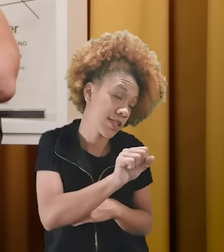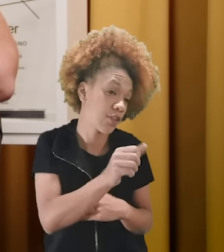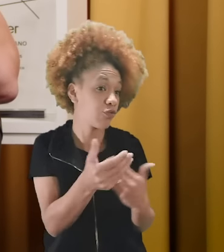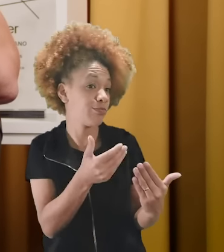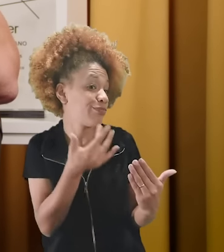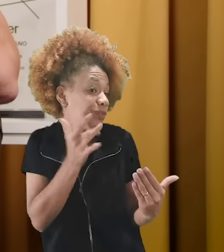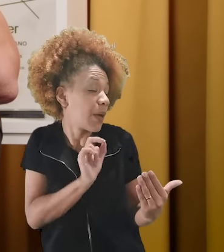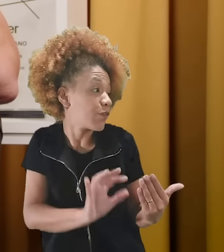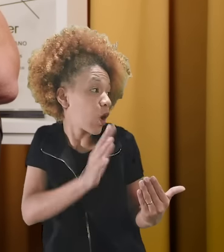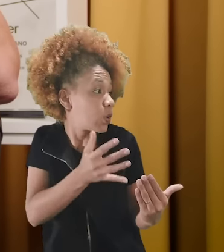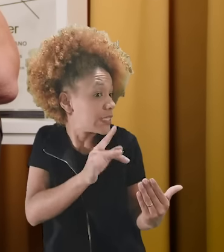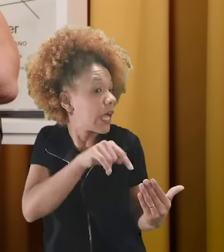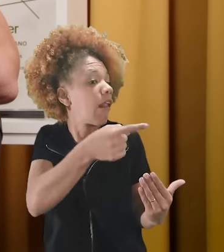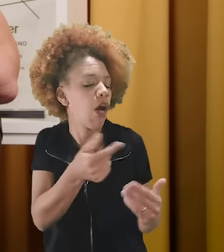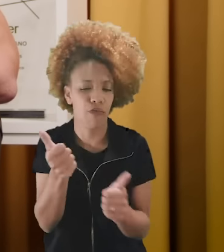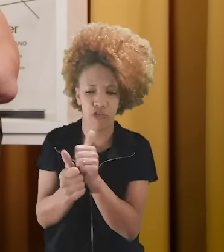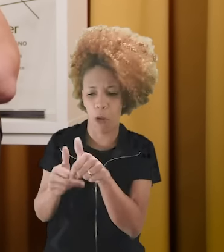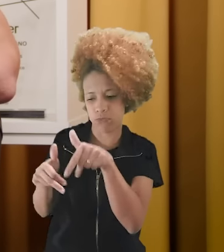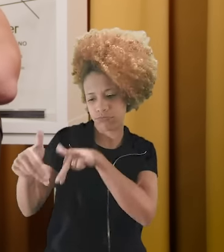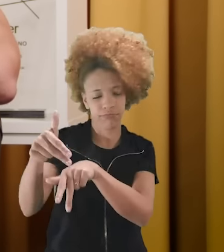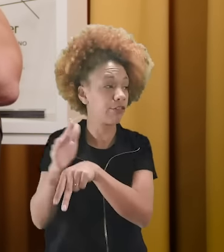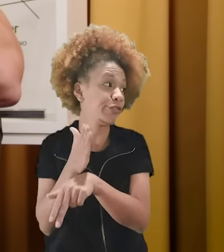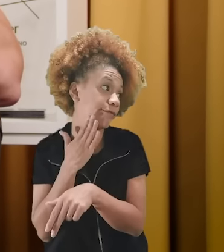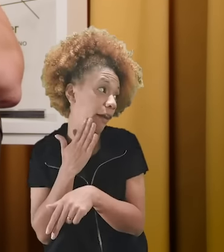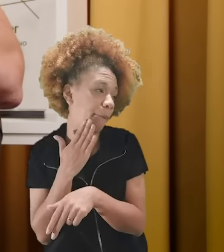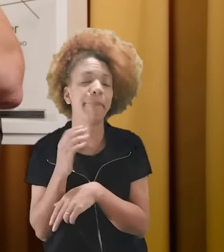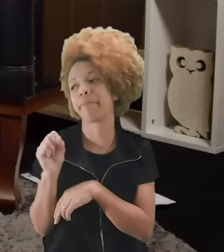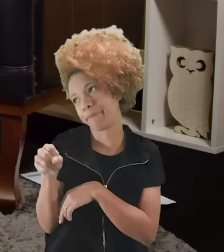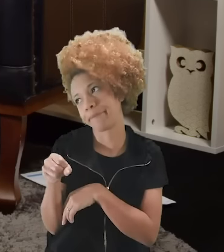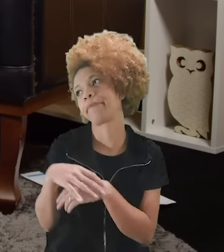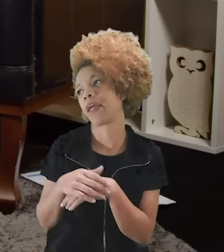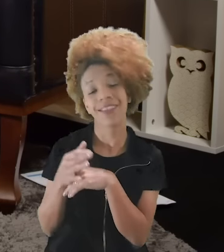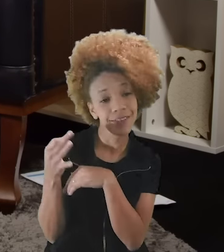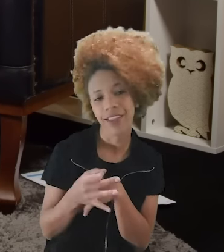imprevisível do que o do que o futebol né porque o futebol exato sei lá falou a palavra correta